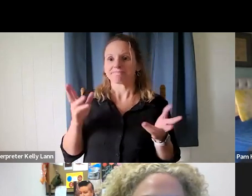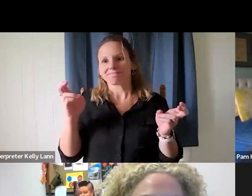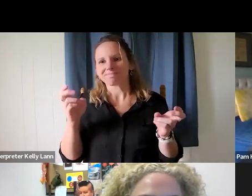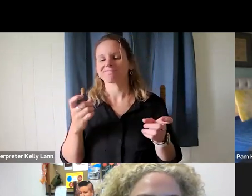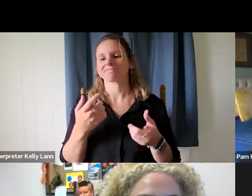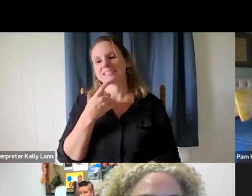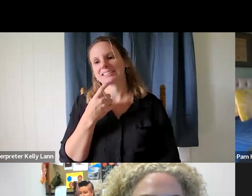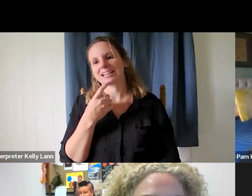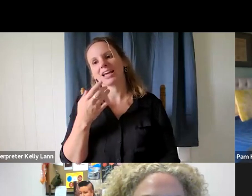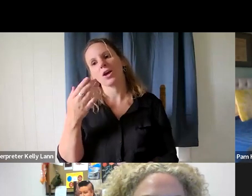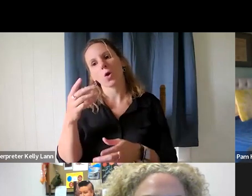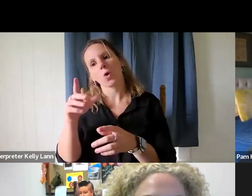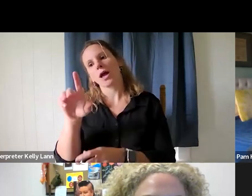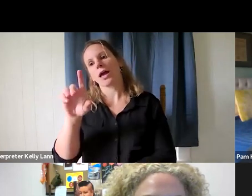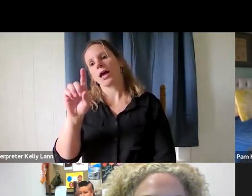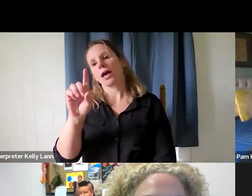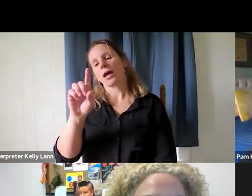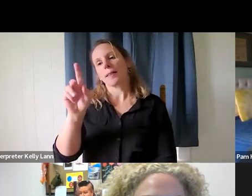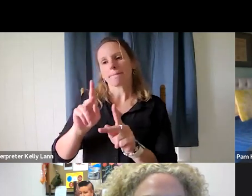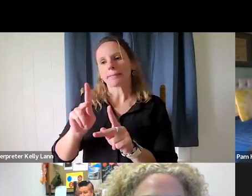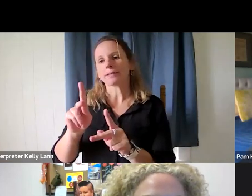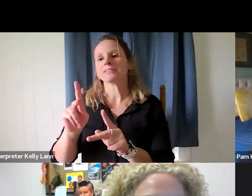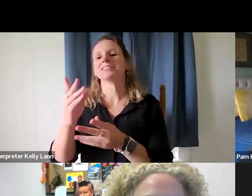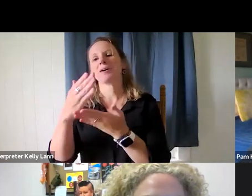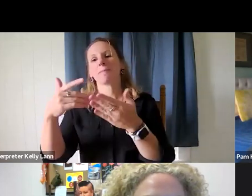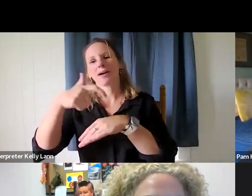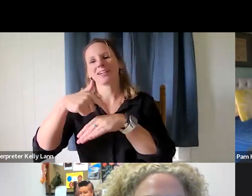se les paga por ser médicos la mitad del tiempo y abogados la otra mitad